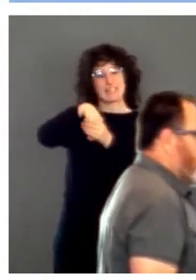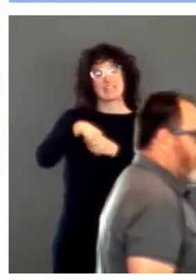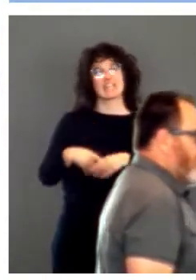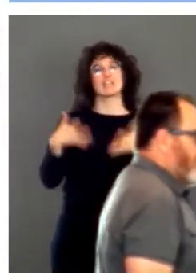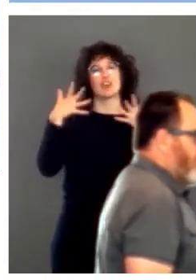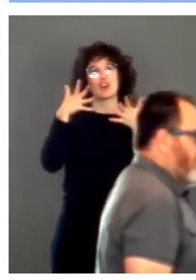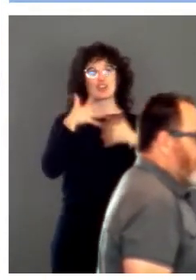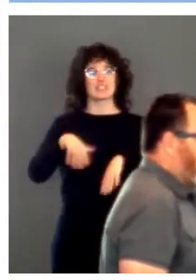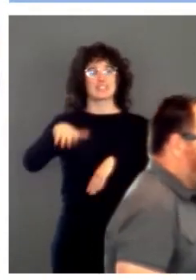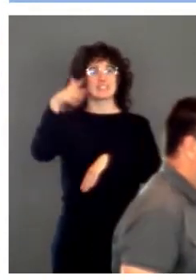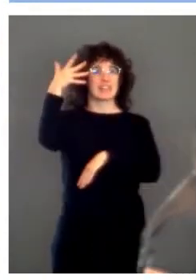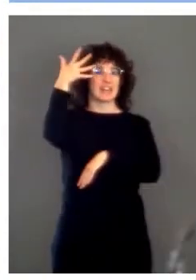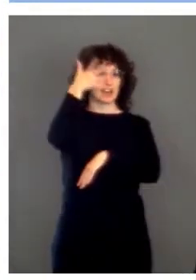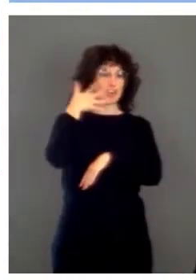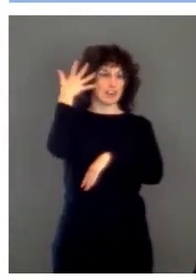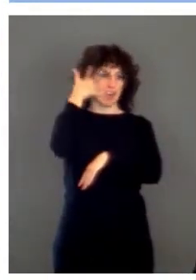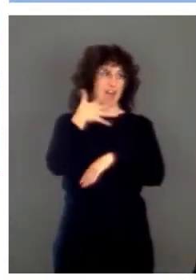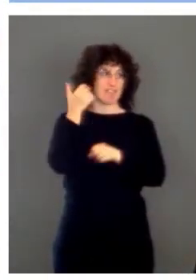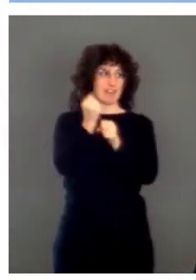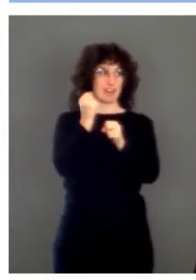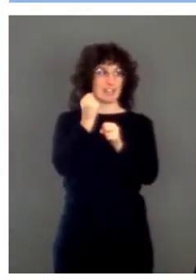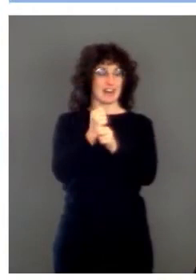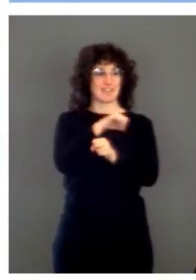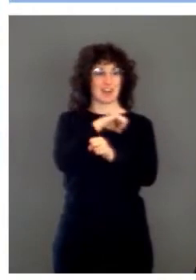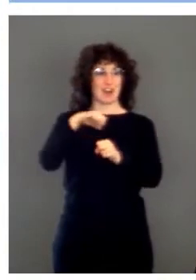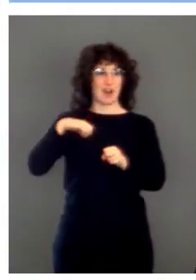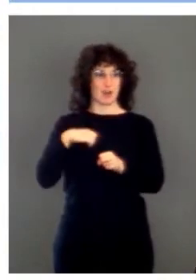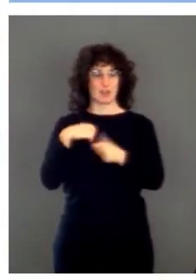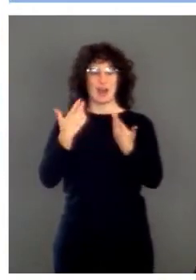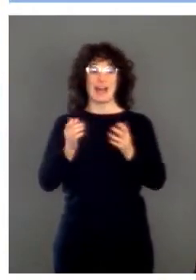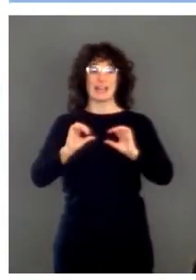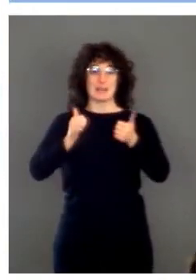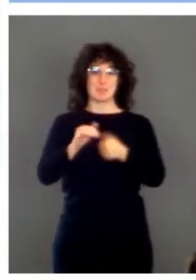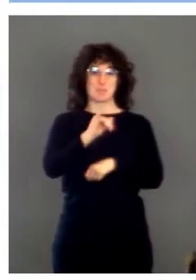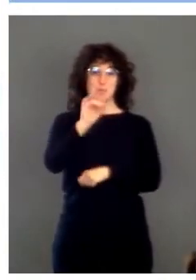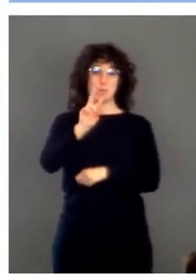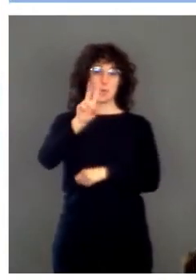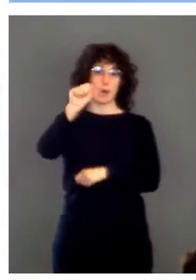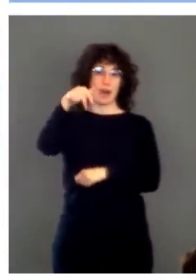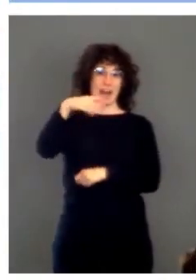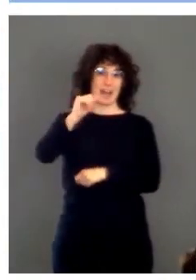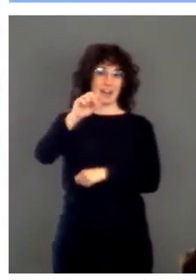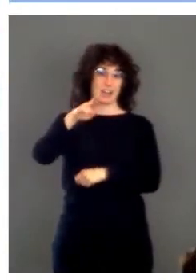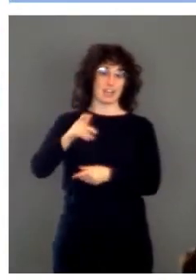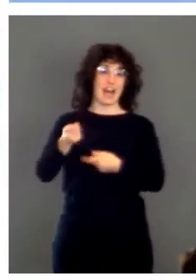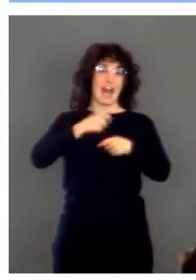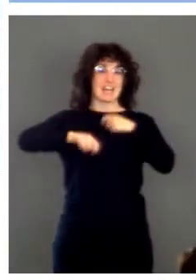Subirá entregará cuatro y vamos a empezar Por Juan Carlos Equiza presidente de la Asociación de Trabajadores de autónomos de Navarra